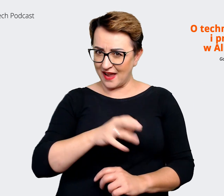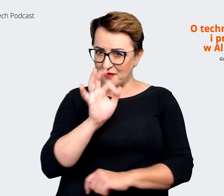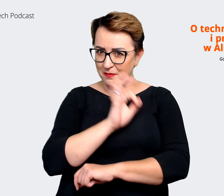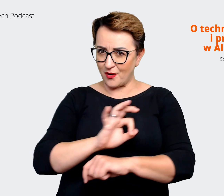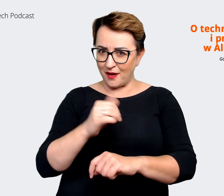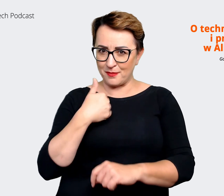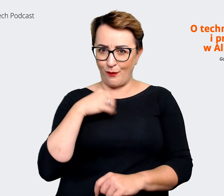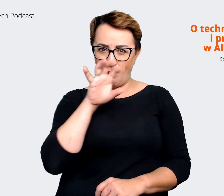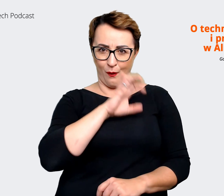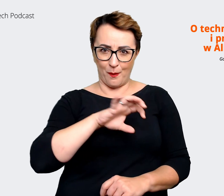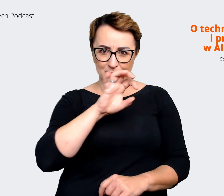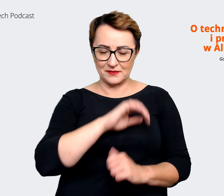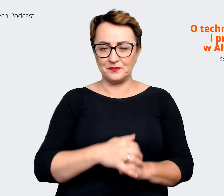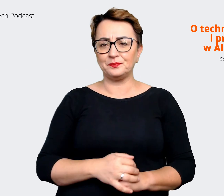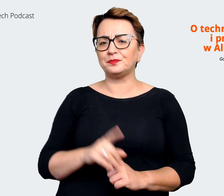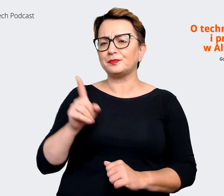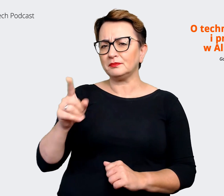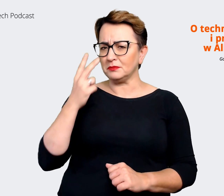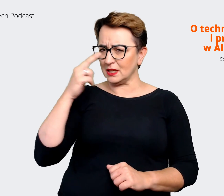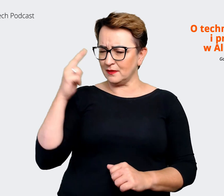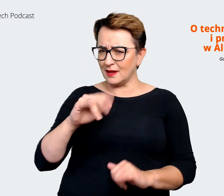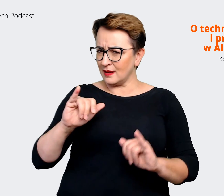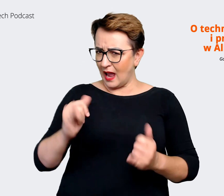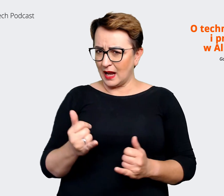Prowadzący: A z twojej perspektywy, bo to jest też ciekawe, od czego zacząłeś,